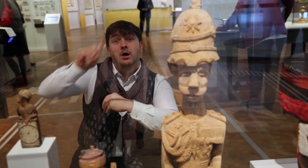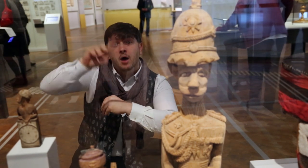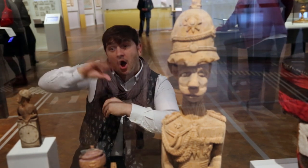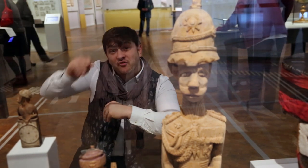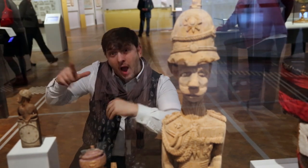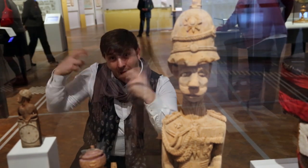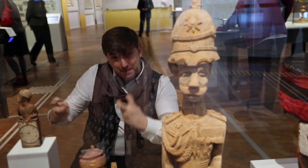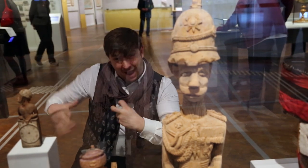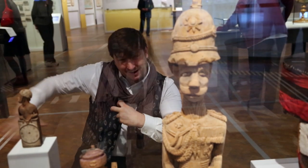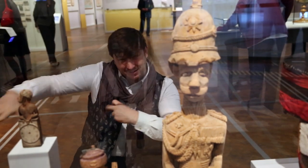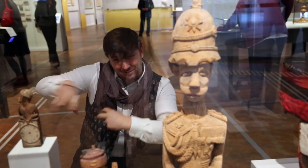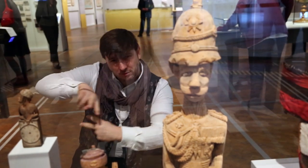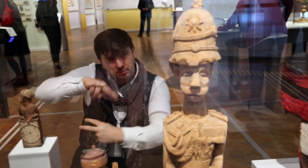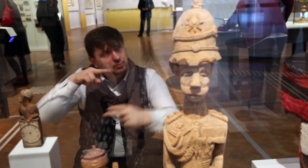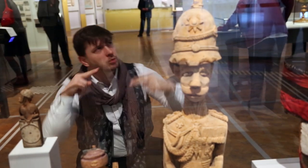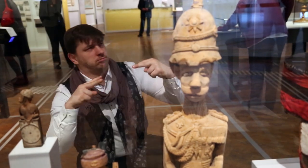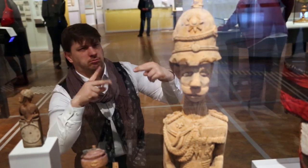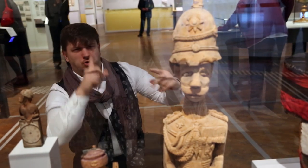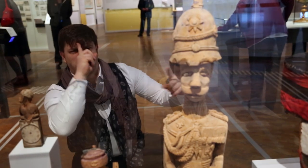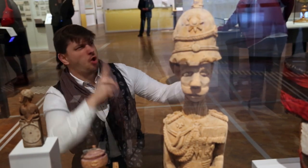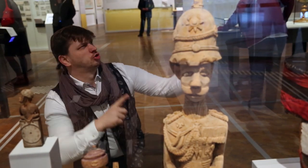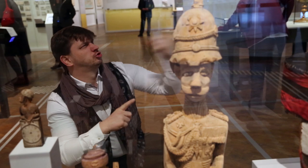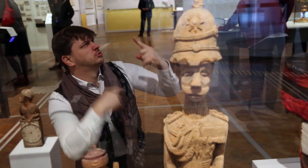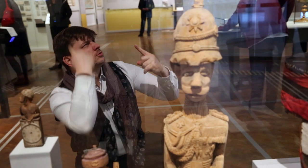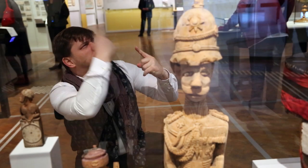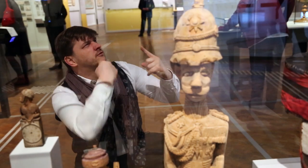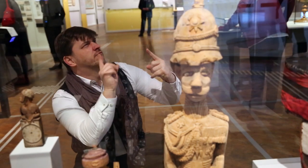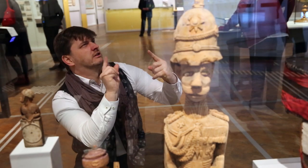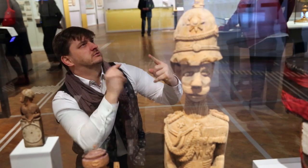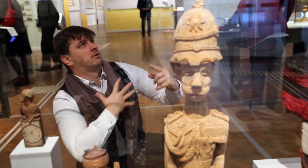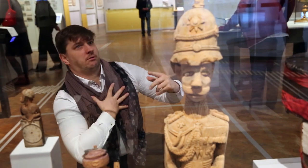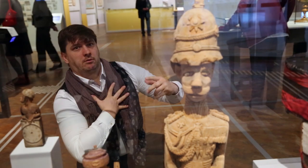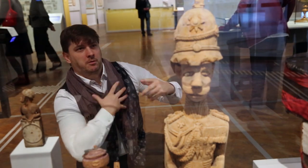Nein, hier wird auch die Perspektive der Menschen aus den Kolonien gezeigt: Wie sahen sie die Deutschen?